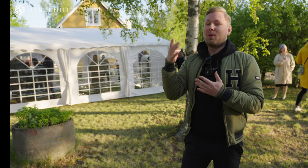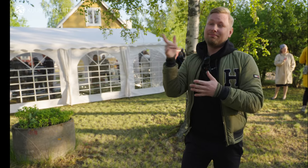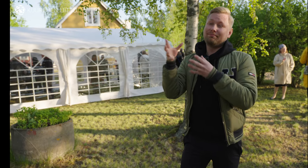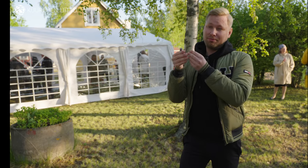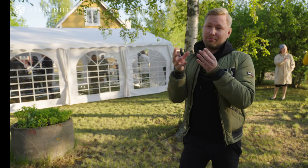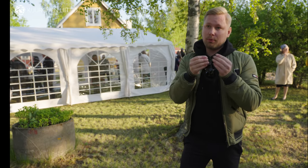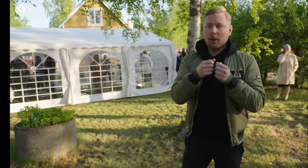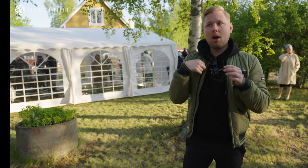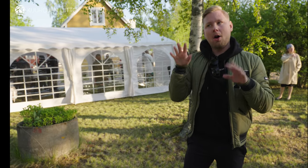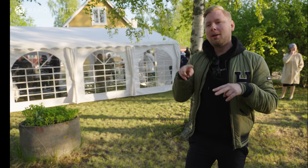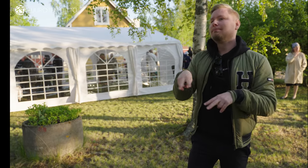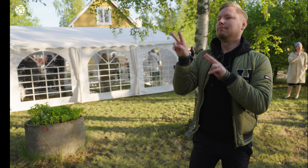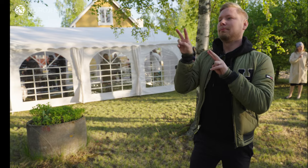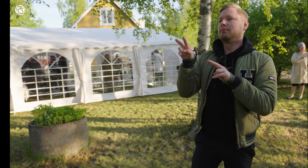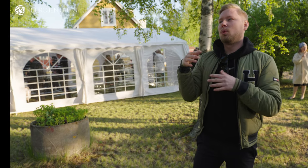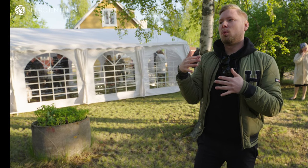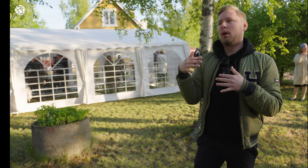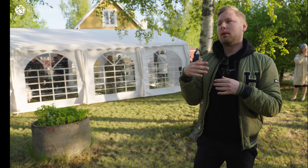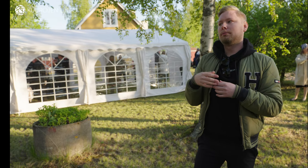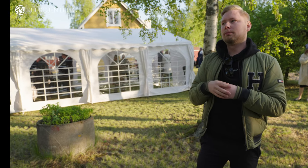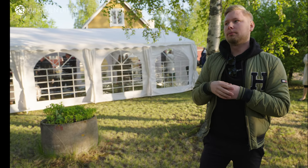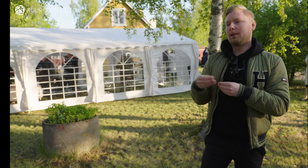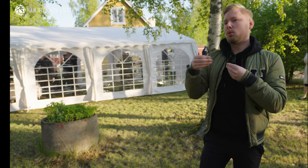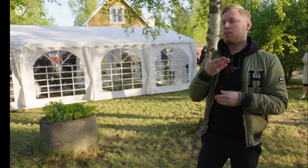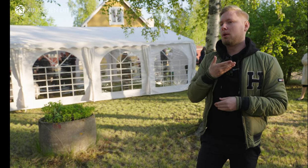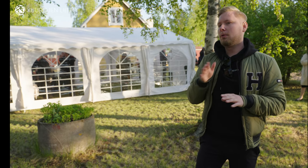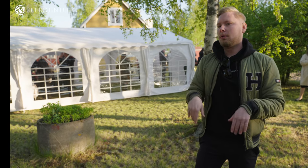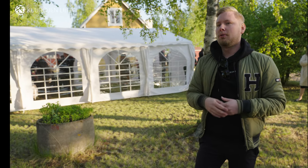Osa heistä on ehtinyt jo poistua keskuudestamme. Tämä kaikki on antanut minulle paljon.